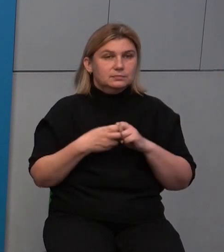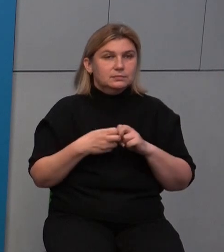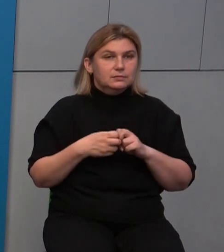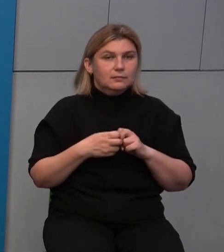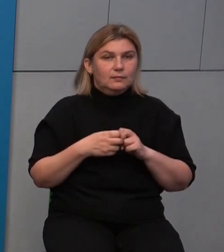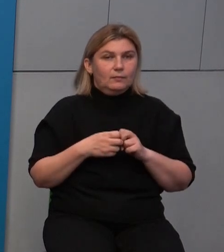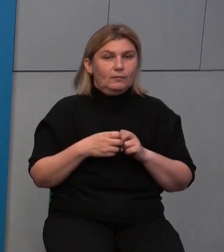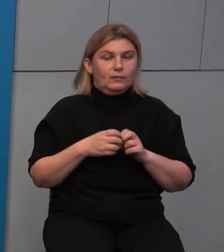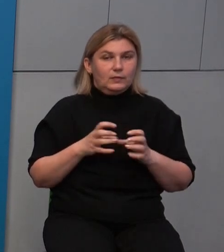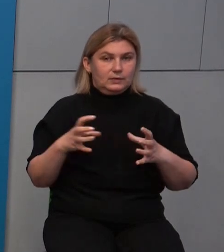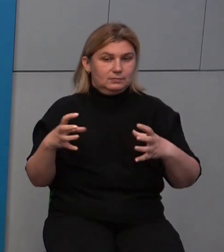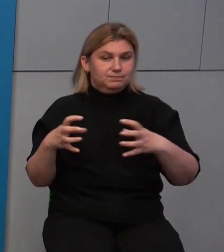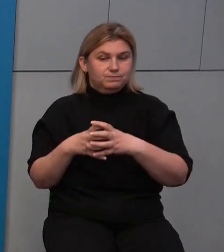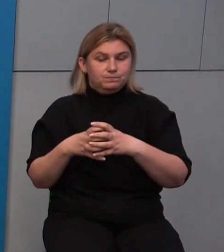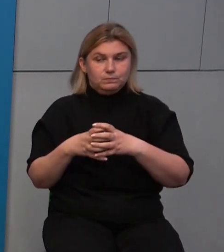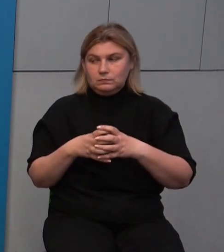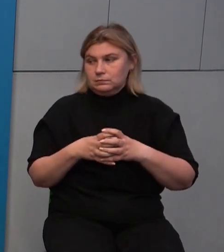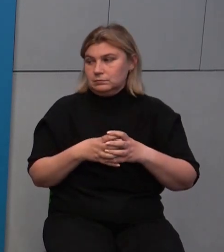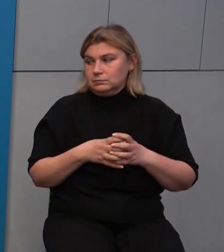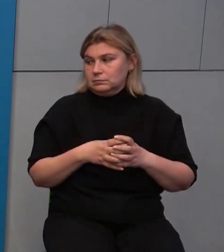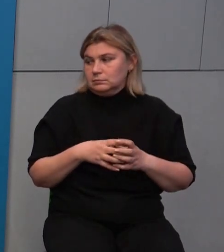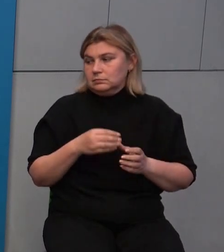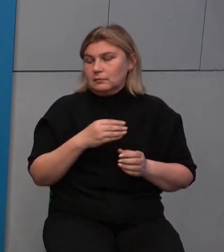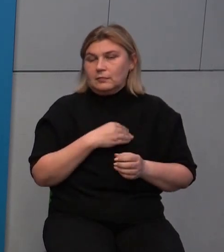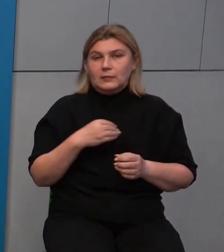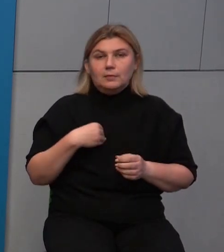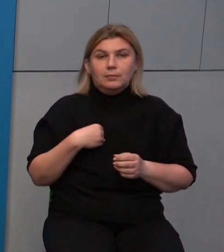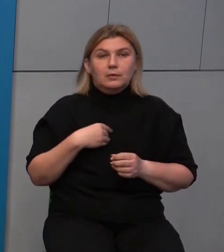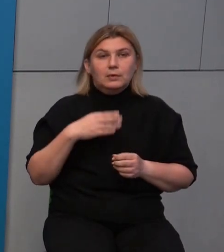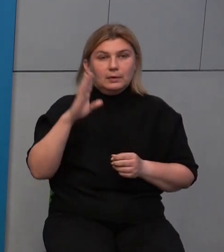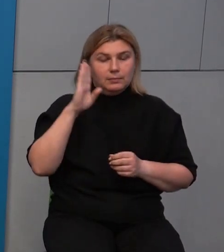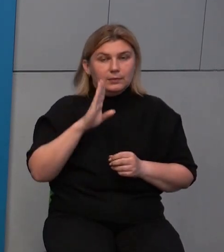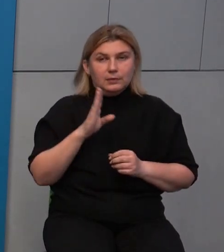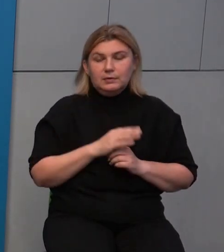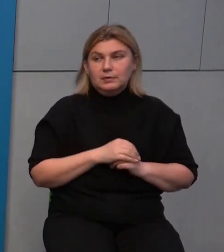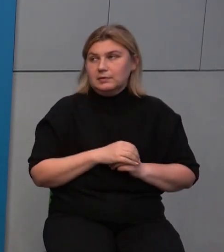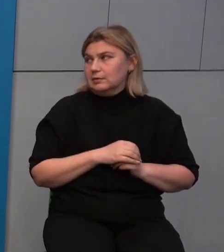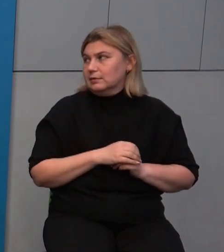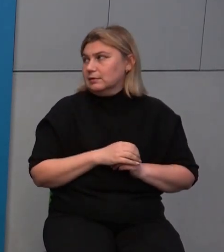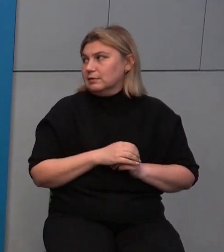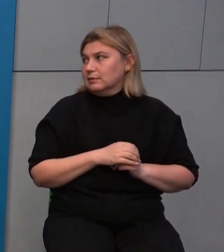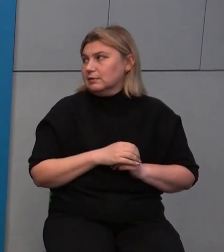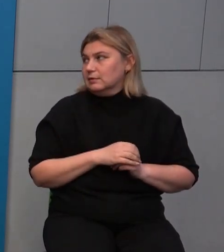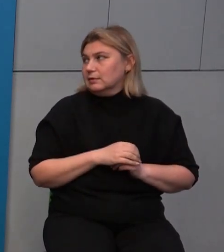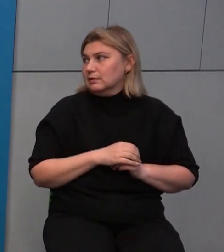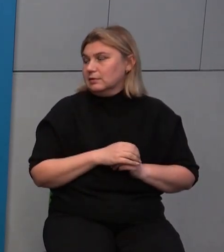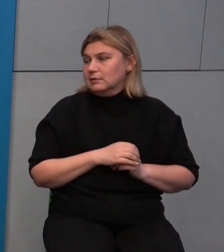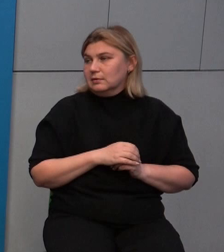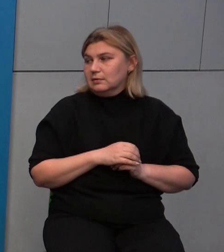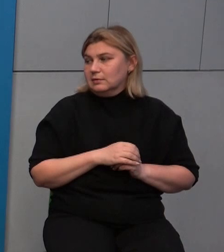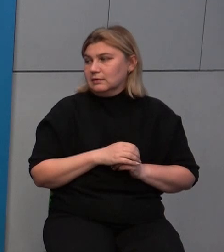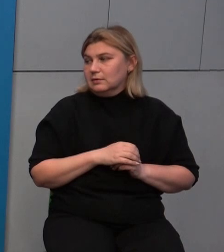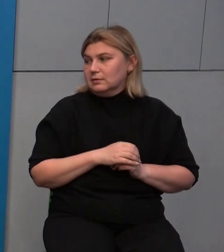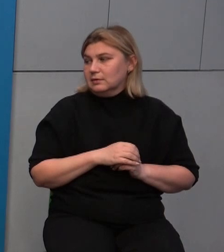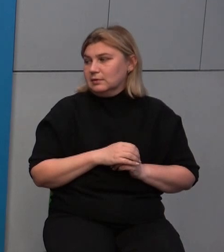A polska science fiction, proszę państwa, to jest... To jest materiał przynajmniej...